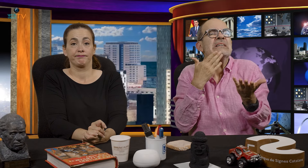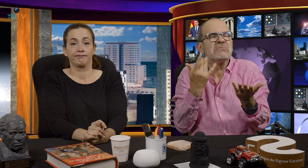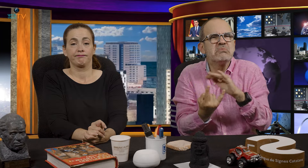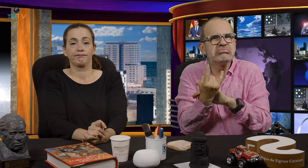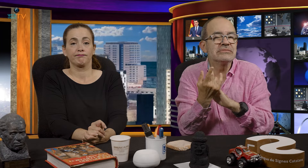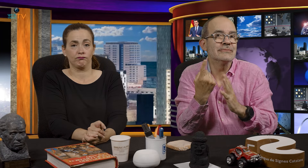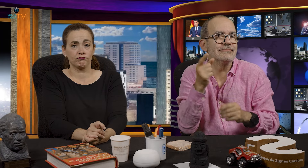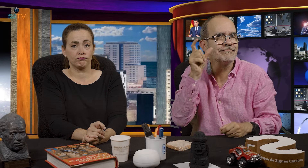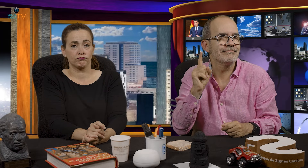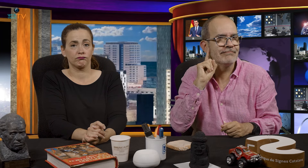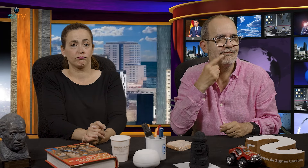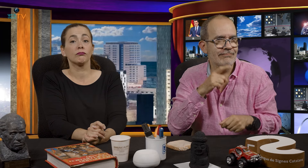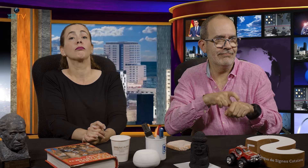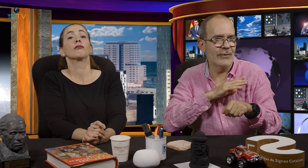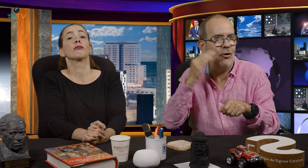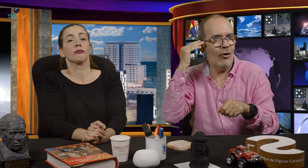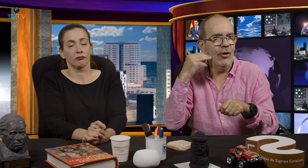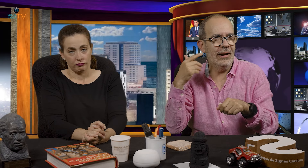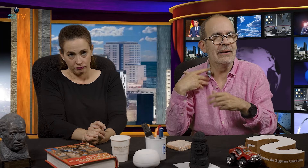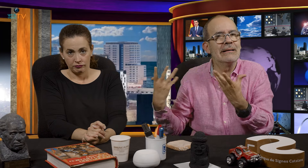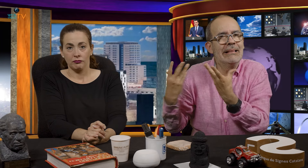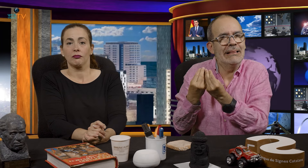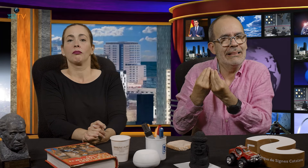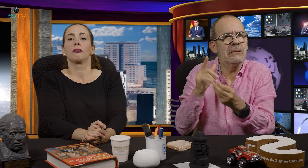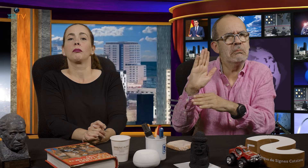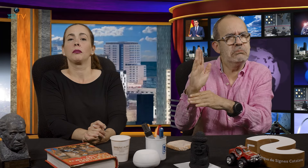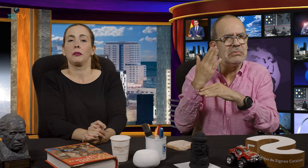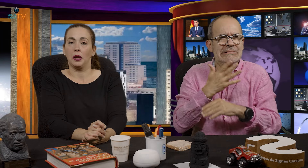Mi experiencia empezó porque una persona sorda coreana que iba con nosotros